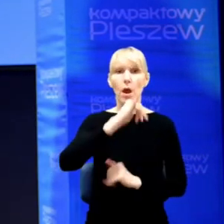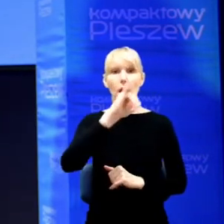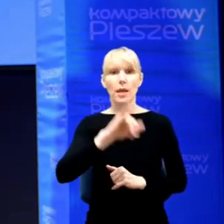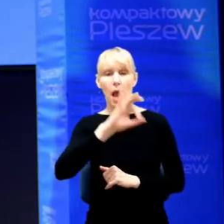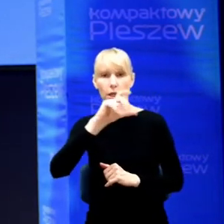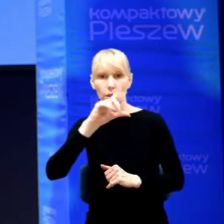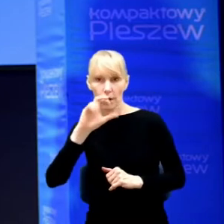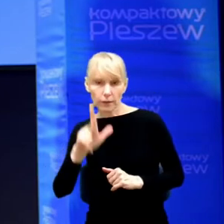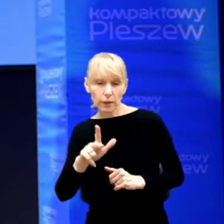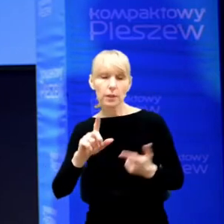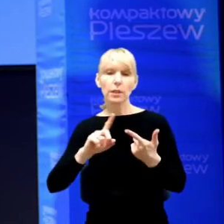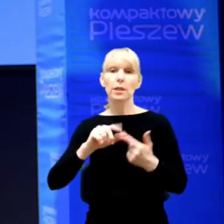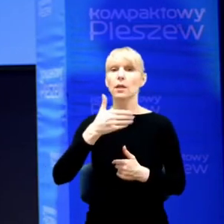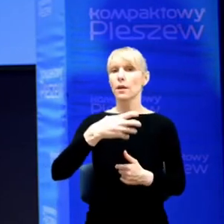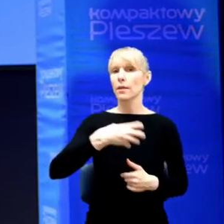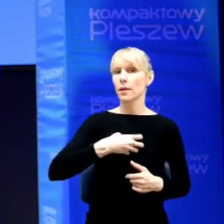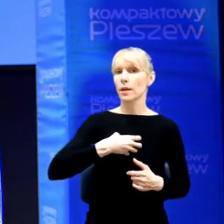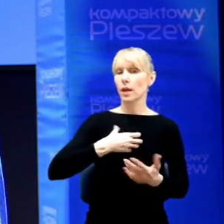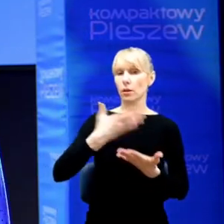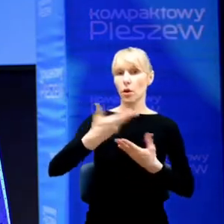dyrektora Instytutu Rozwoju Miast i Regionów.